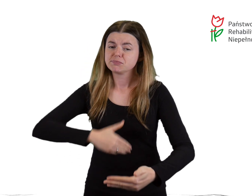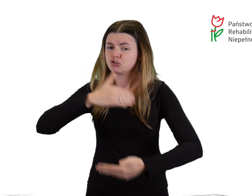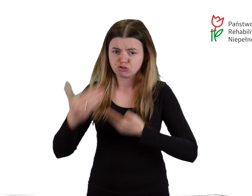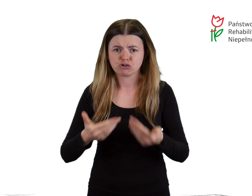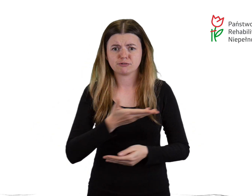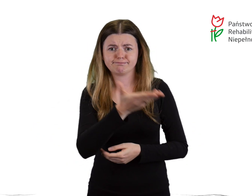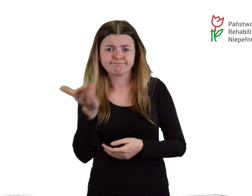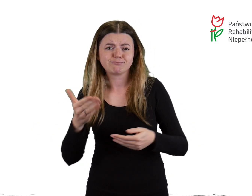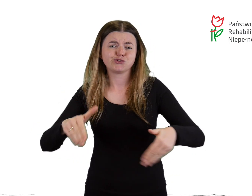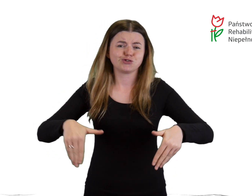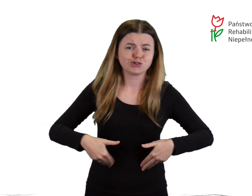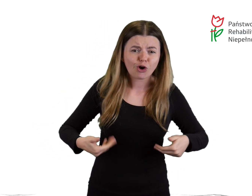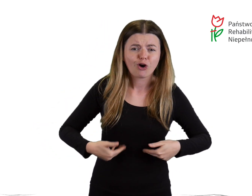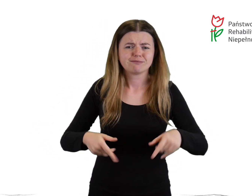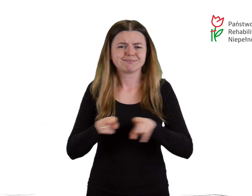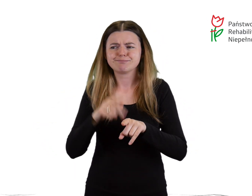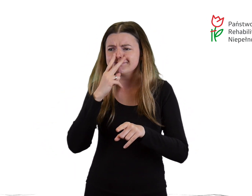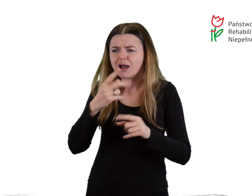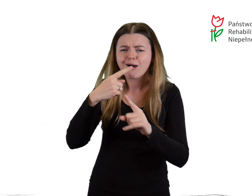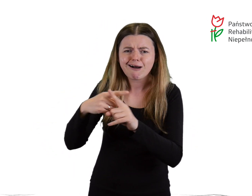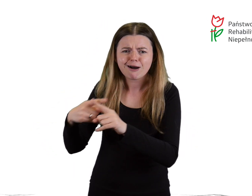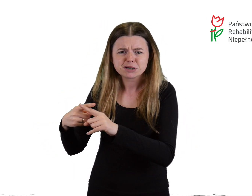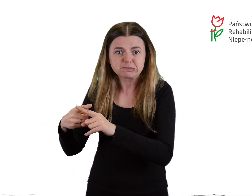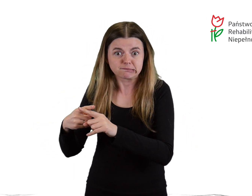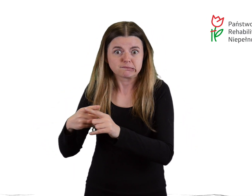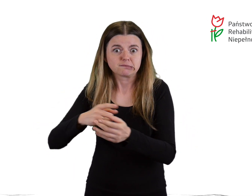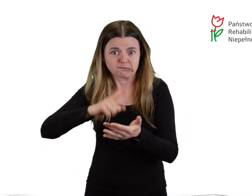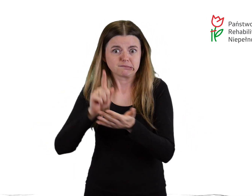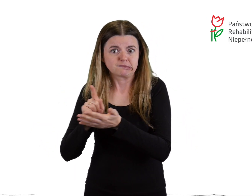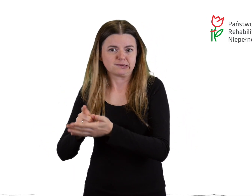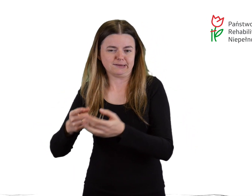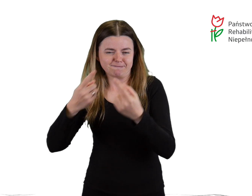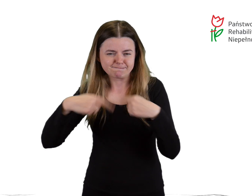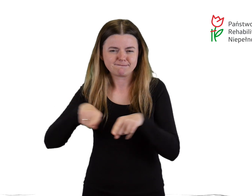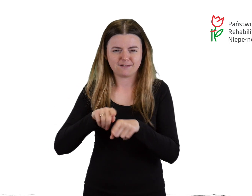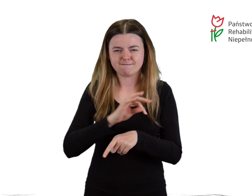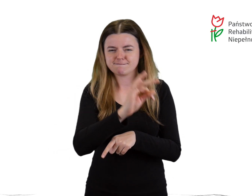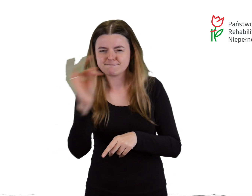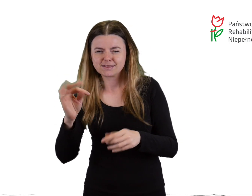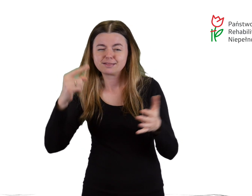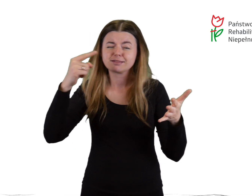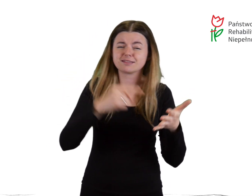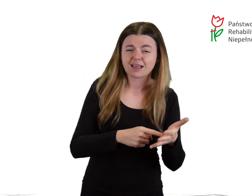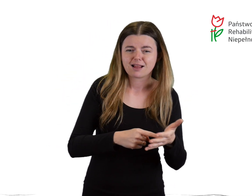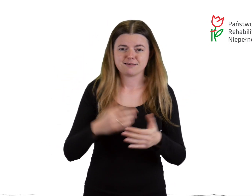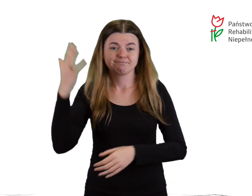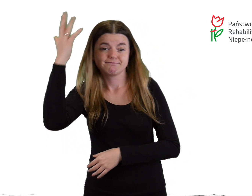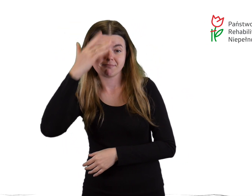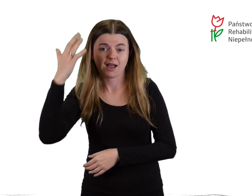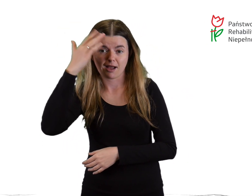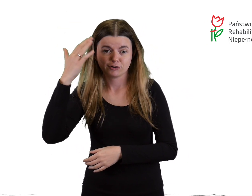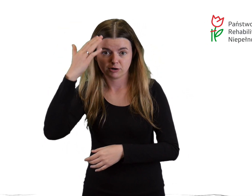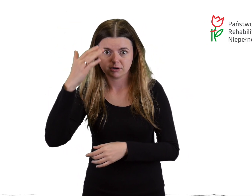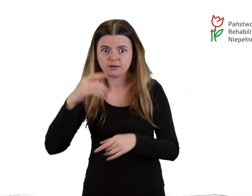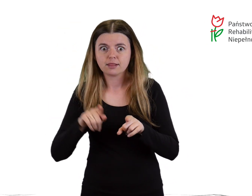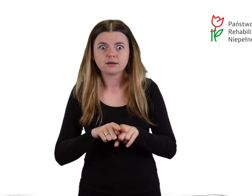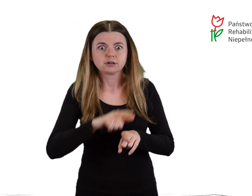Życzę, abyście w zdrowiu i z optymizmem realizowali swoje cele i marzenia,